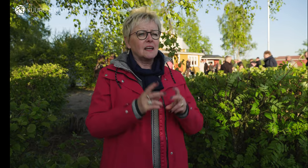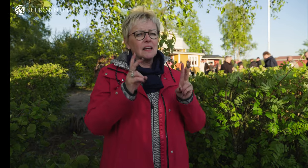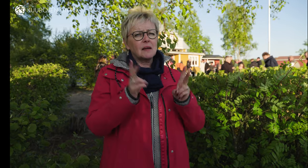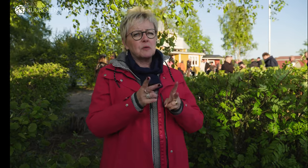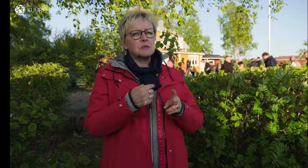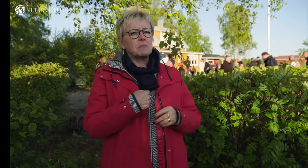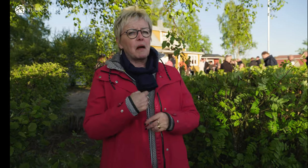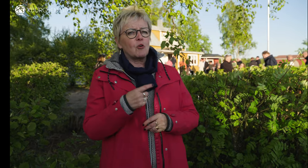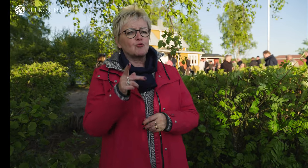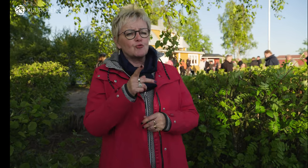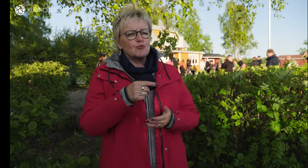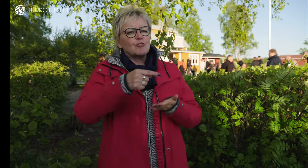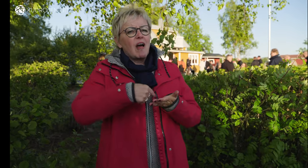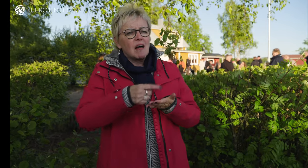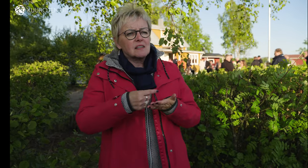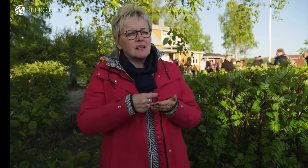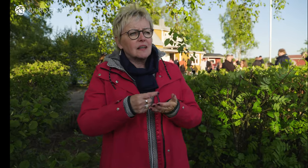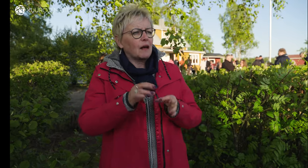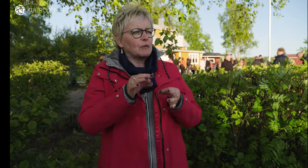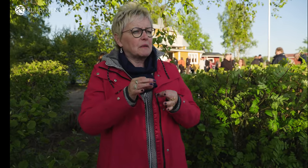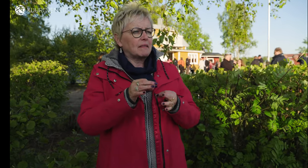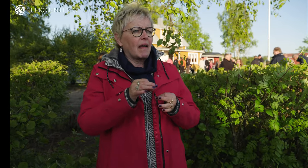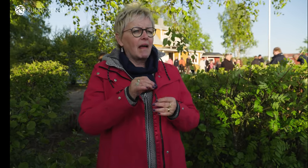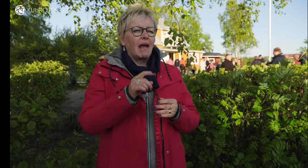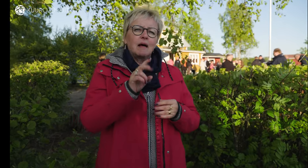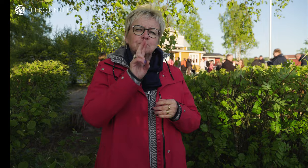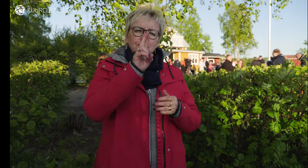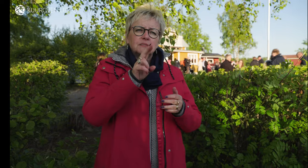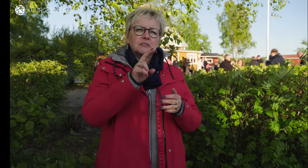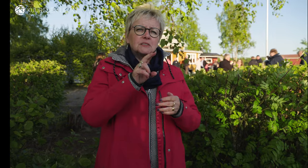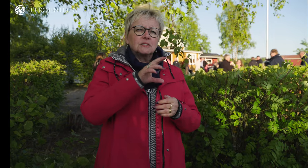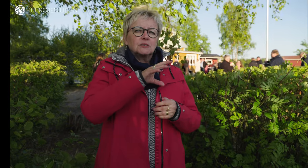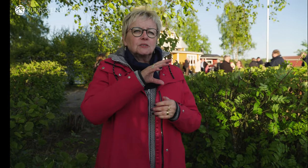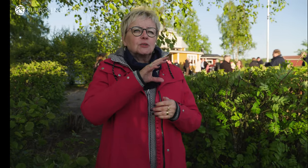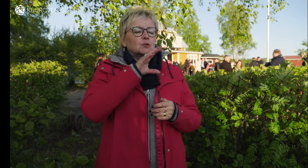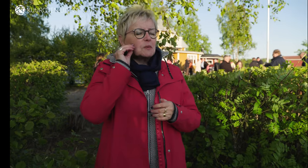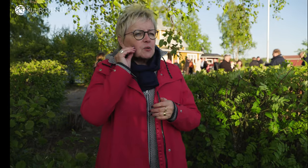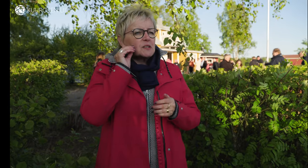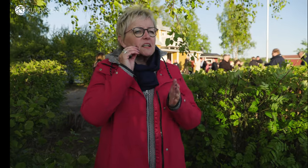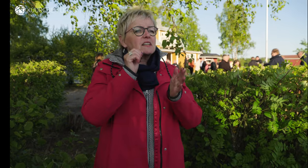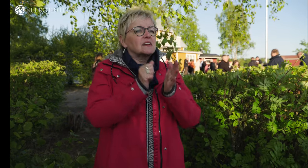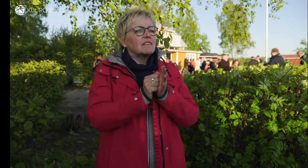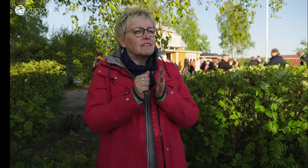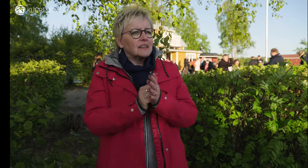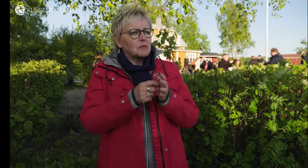Olen myös kysellyt ja haastatellut heitä - suomenruotsalaisen viittomakielen viittomista sekä siitä, -